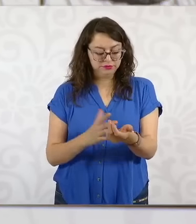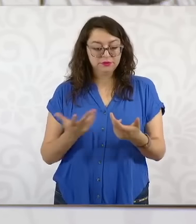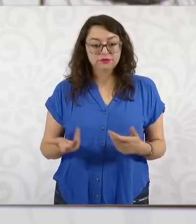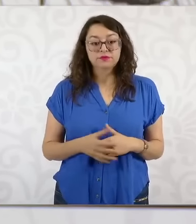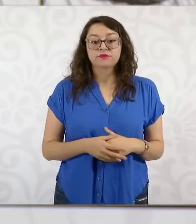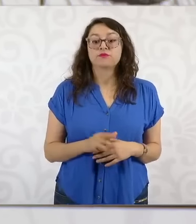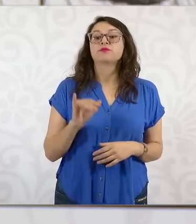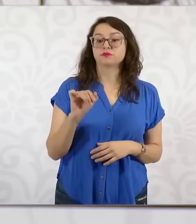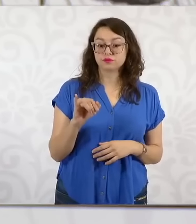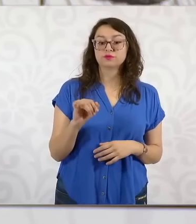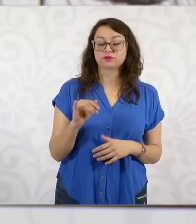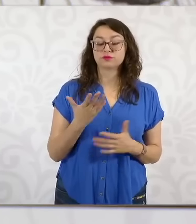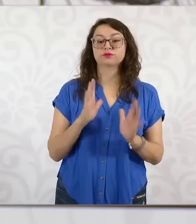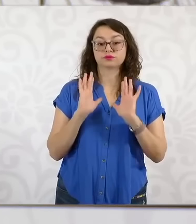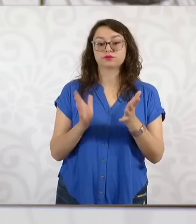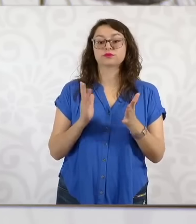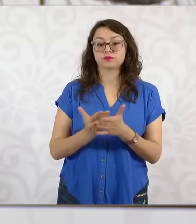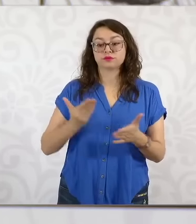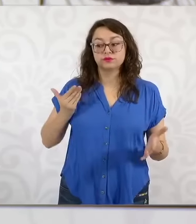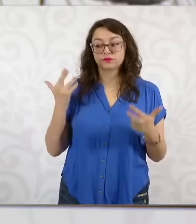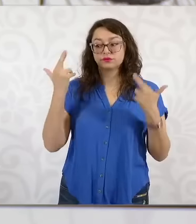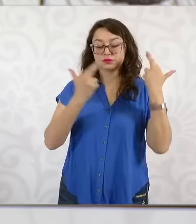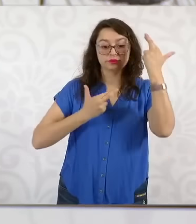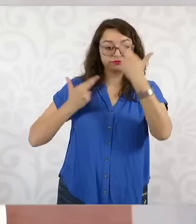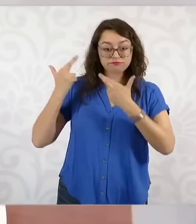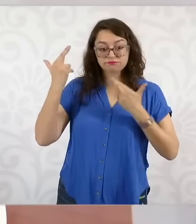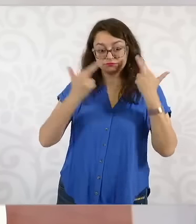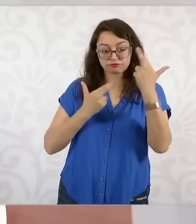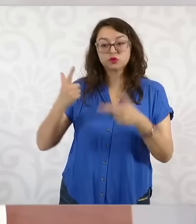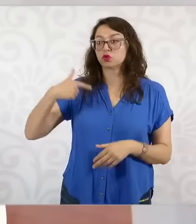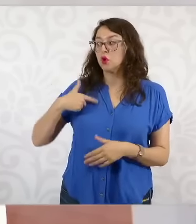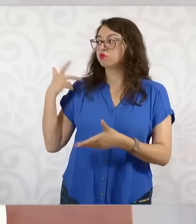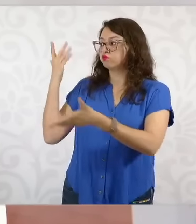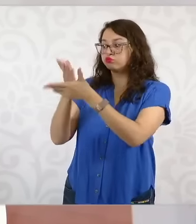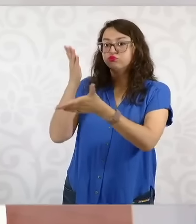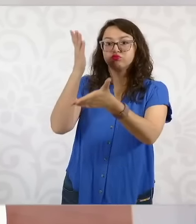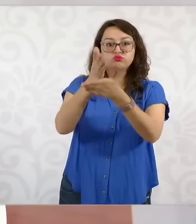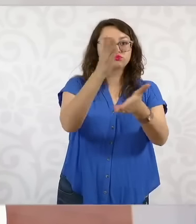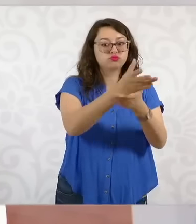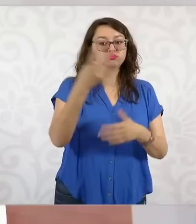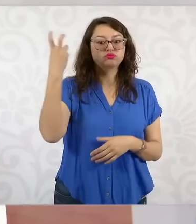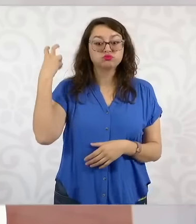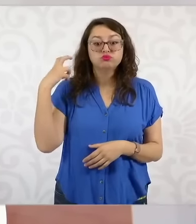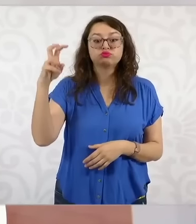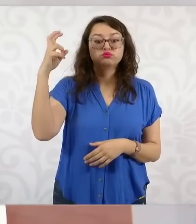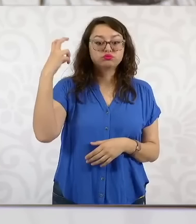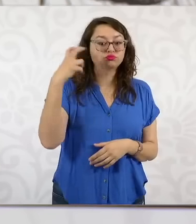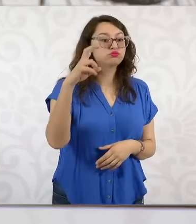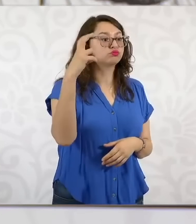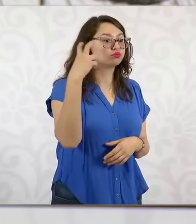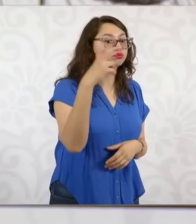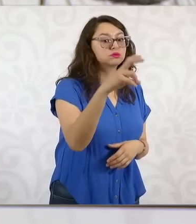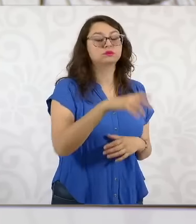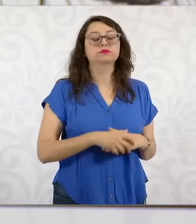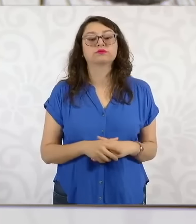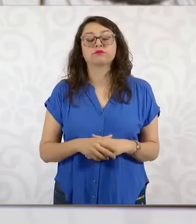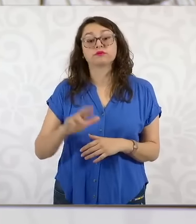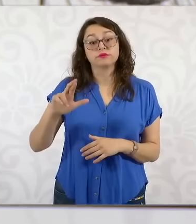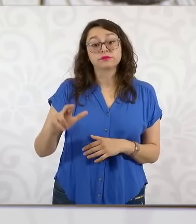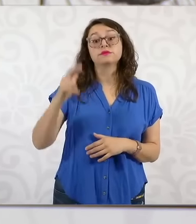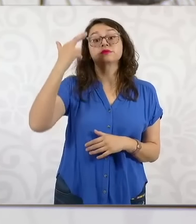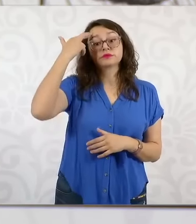han eh me han visto en las giras que hemos tenido. Eh, recuerden que hicimos un cambio constitucional